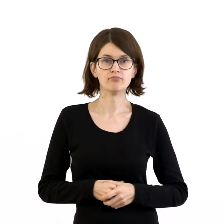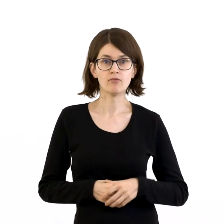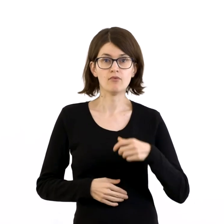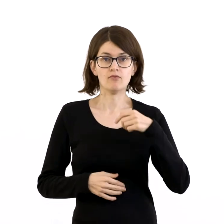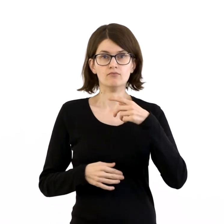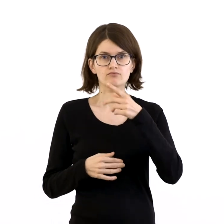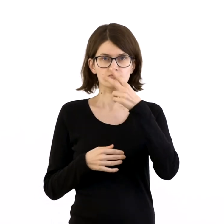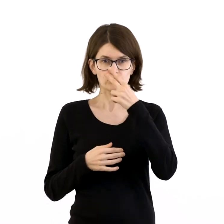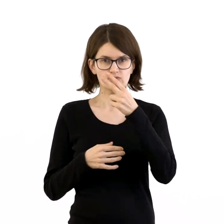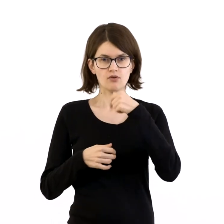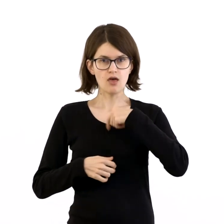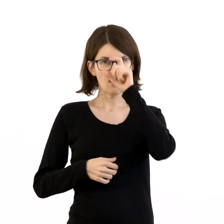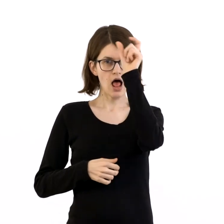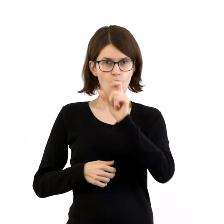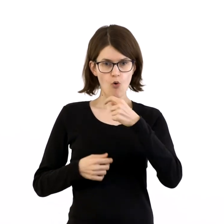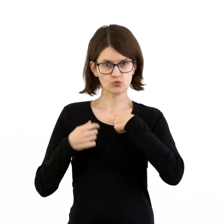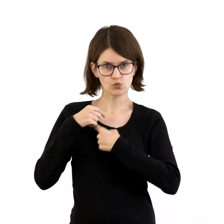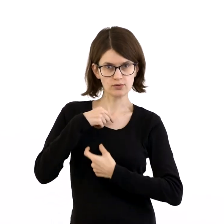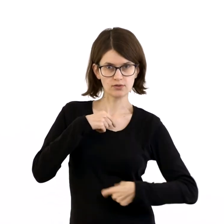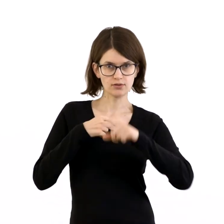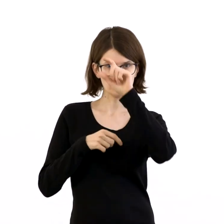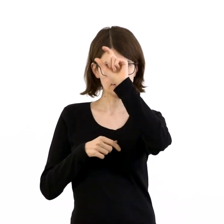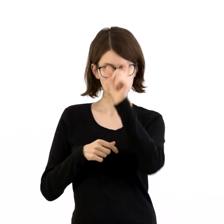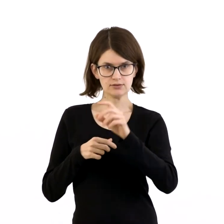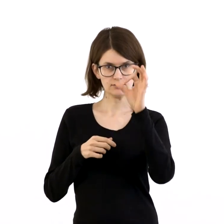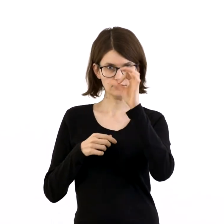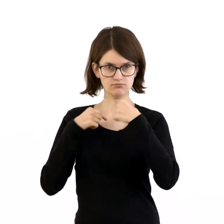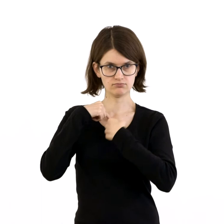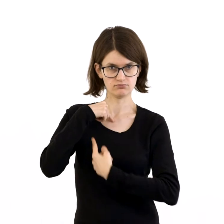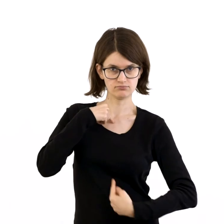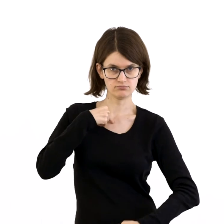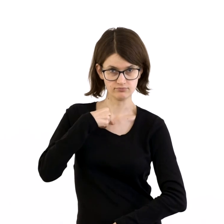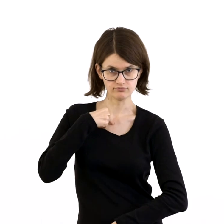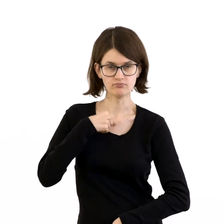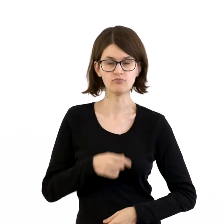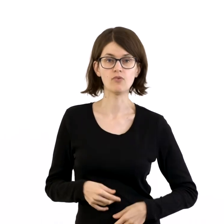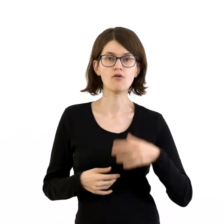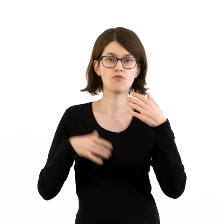co w połączeniu z pochyleniem głowy sprawia, że kręgosłup postaci tworzy kształt litery „S”.